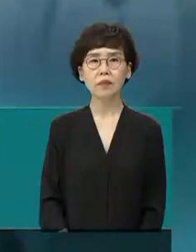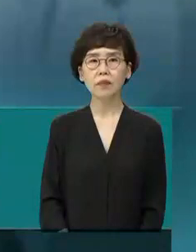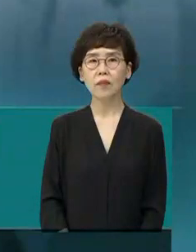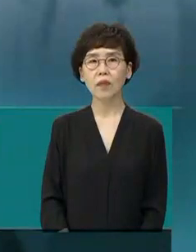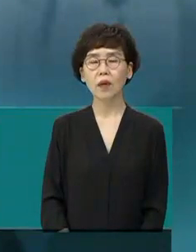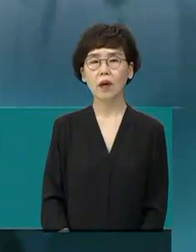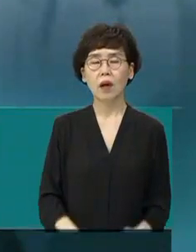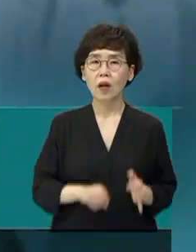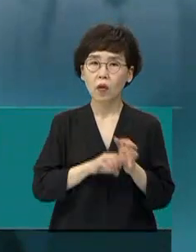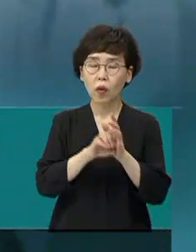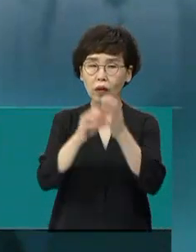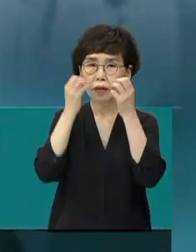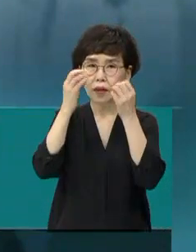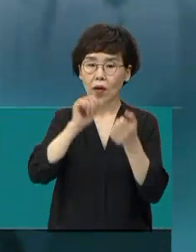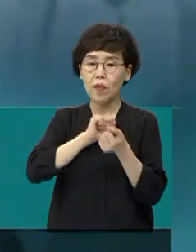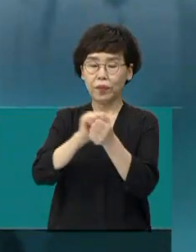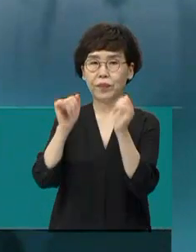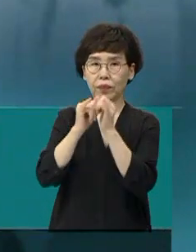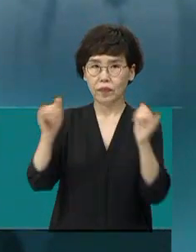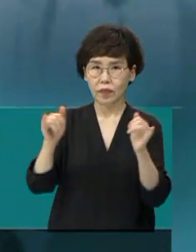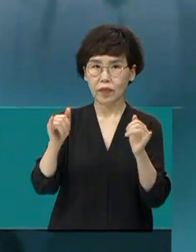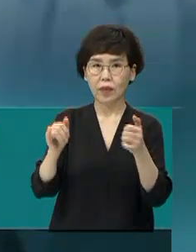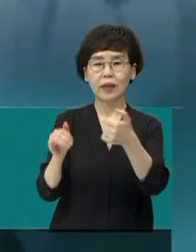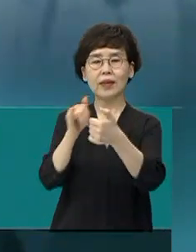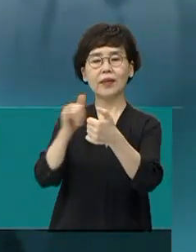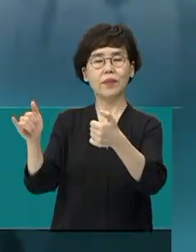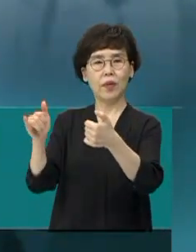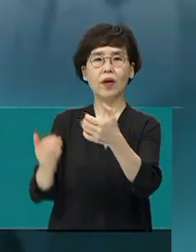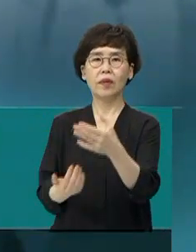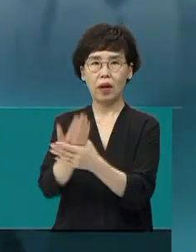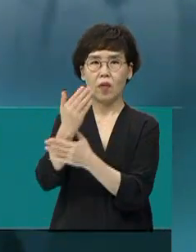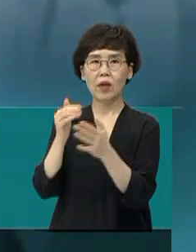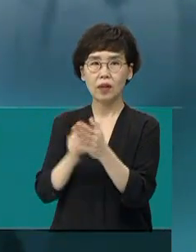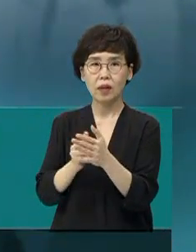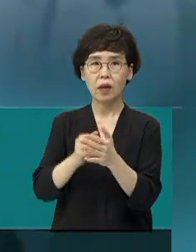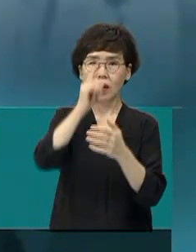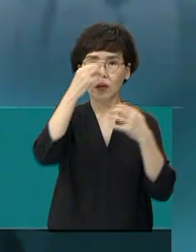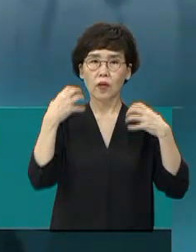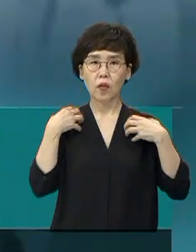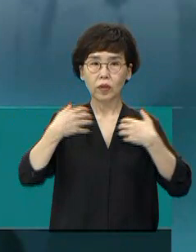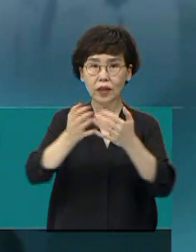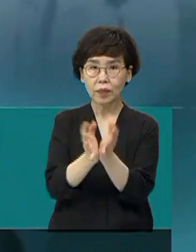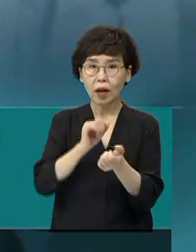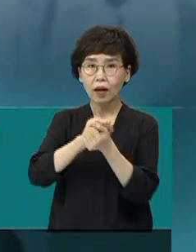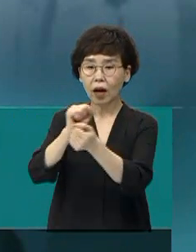(앵커) 코로나19 신규 확진자는 50명 또 늘었습니다. 정부는 집단 감염 확산에 종교 소모임이